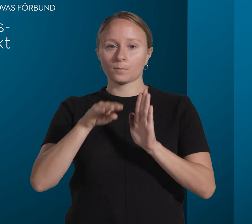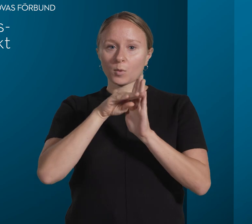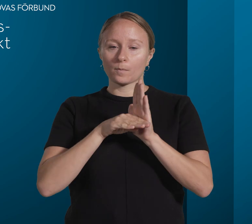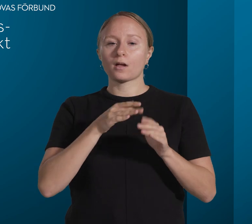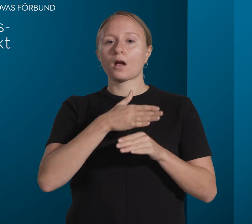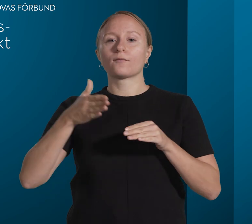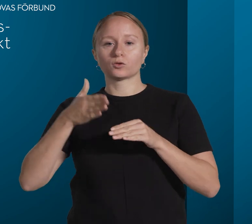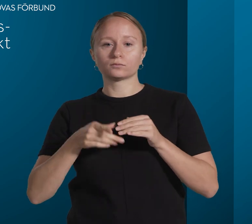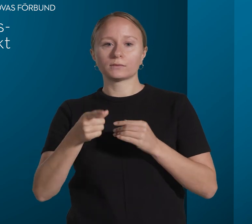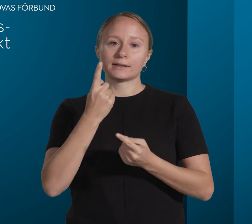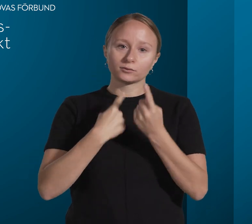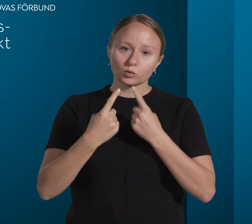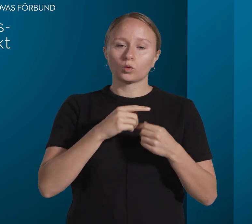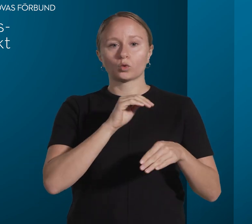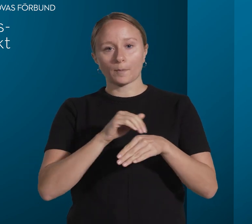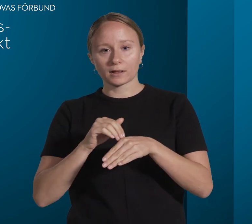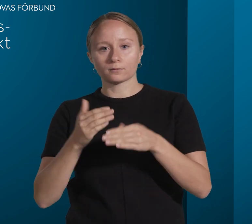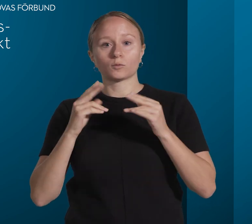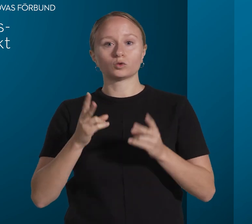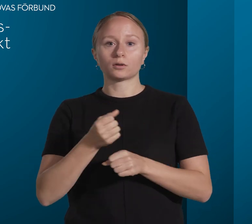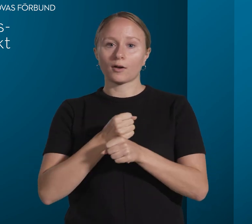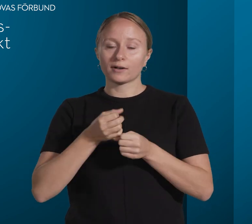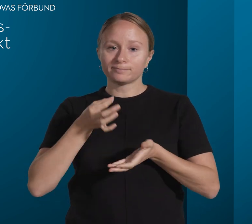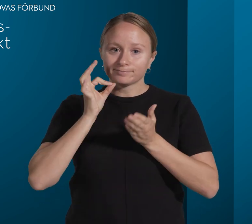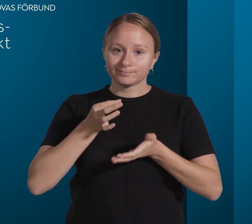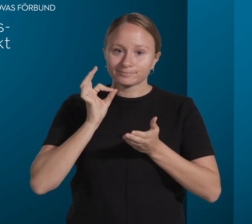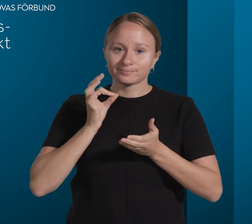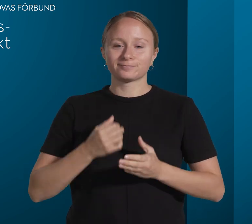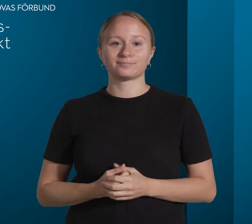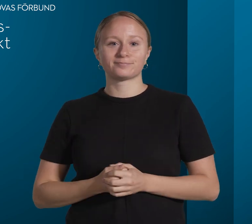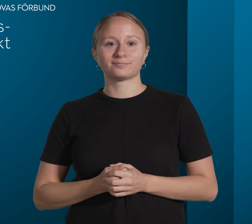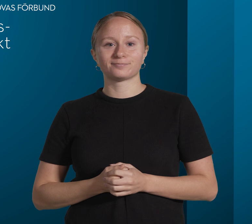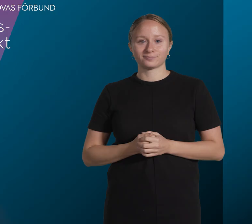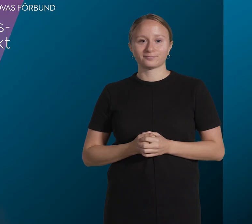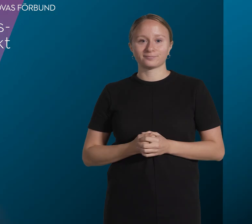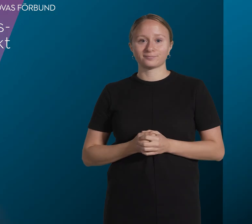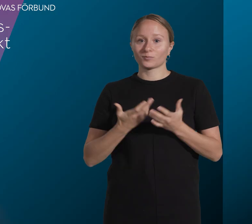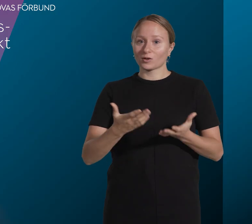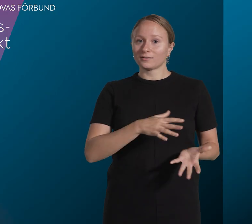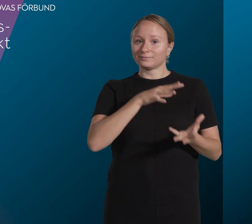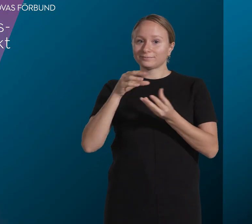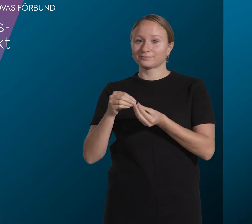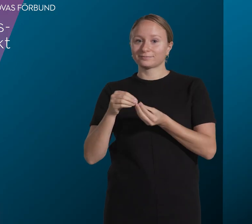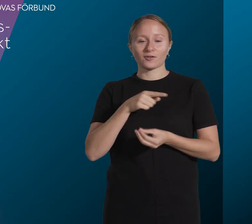Programmet avslutas med diskussion och kommentarer, och kaffe. Det var veckans nyheter.